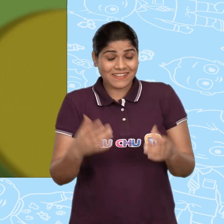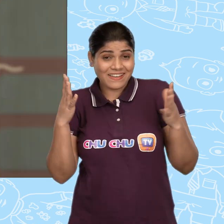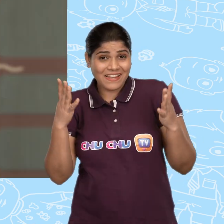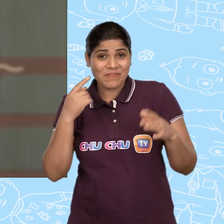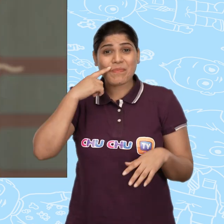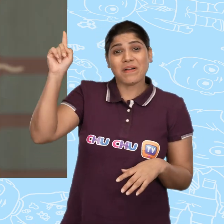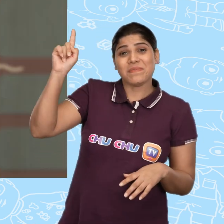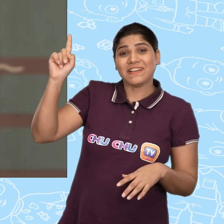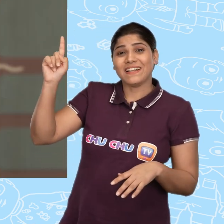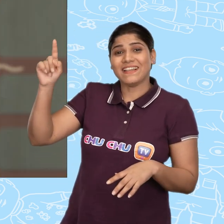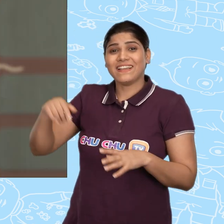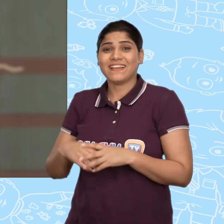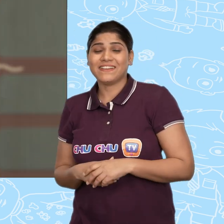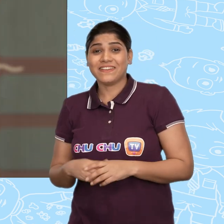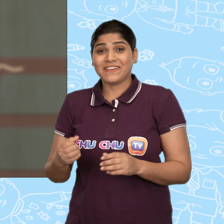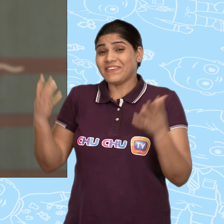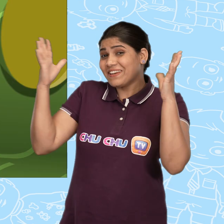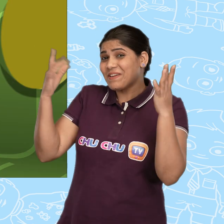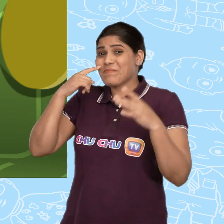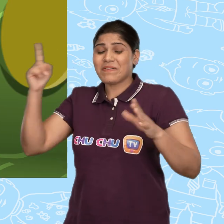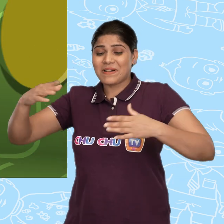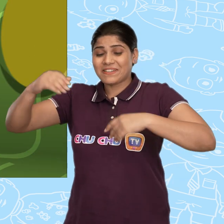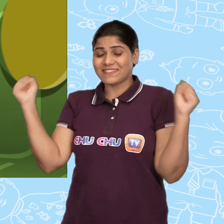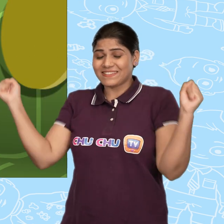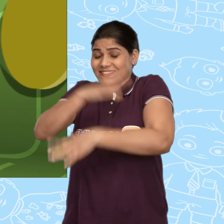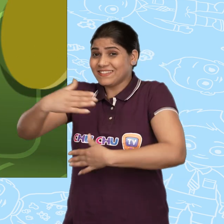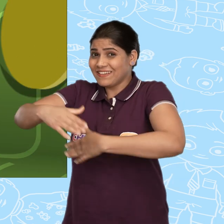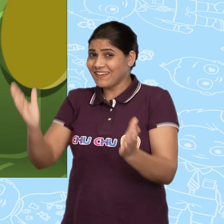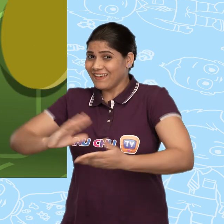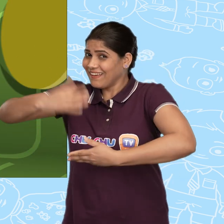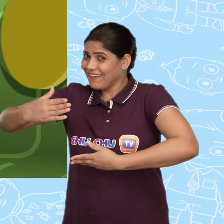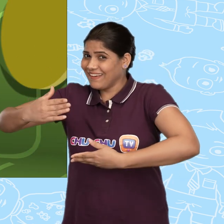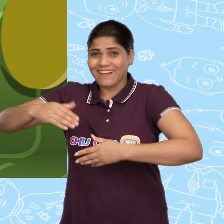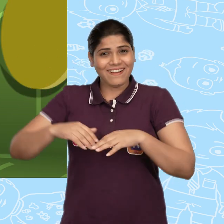Hooray पापा के लिए! Hooray पापा के जादूई पिटारे के लिए।